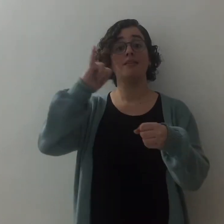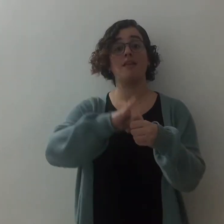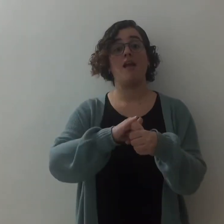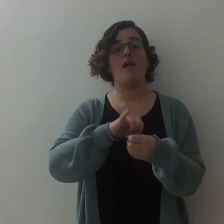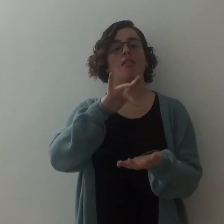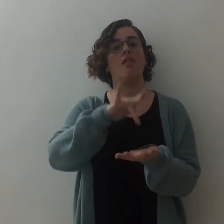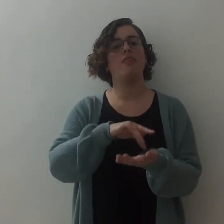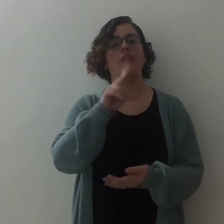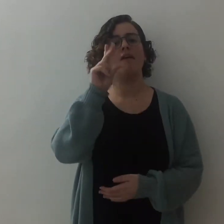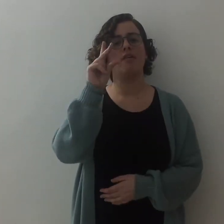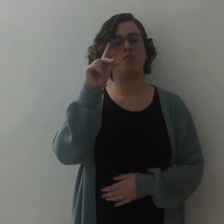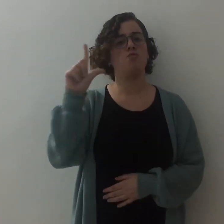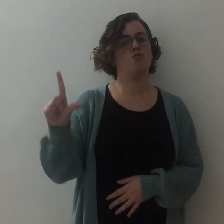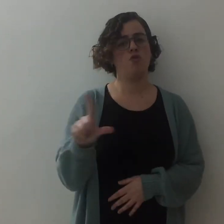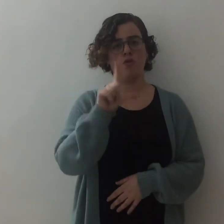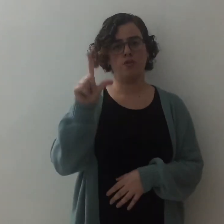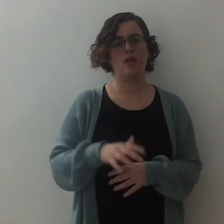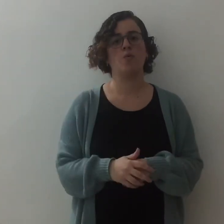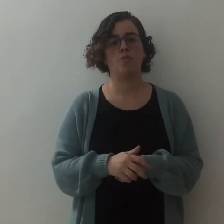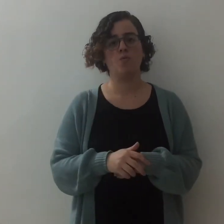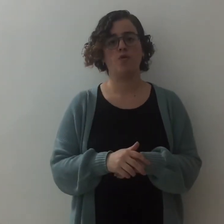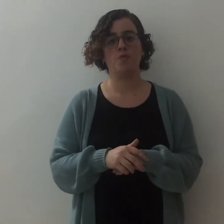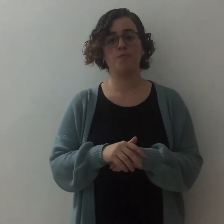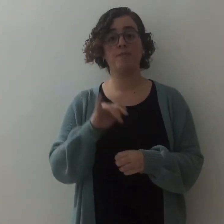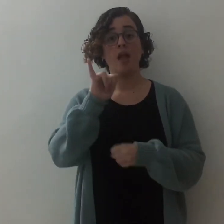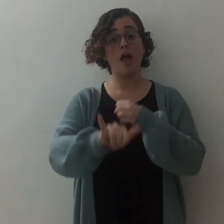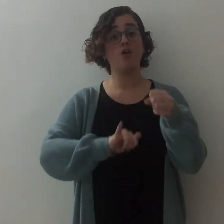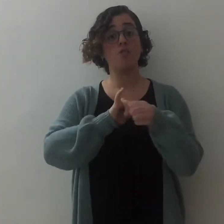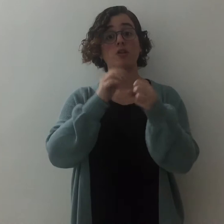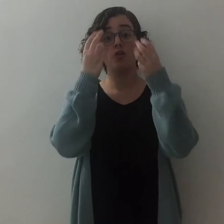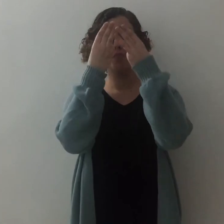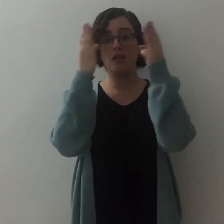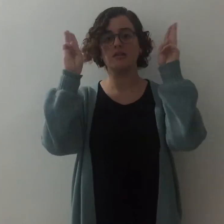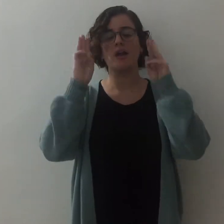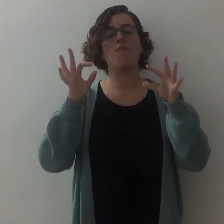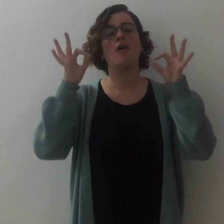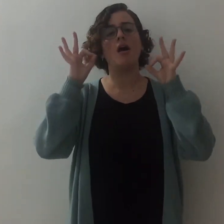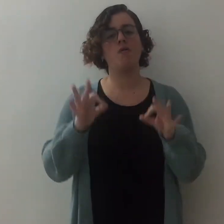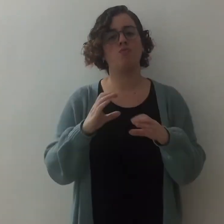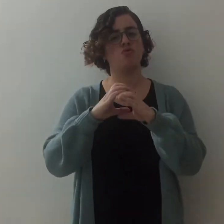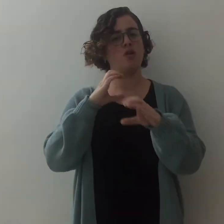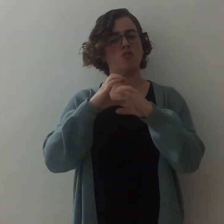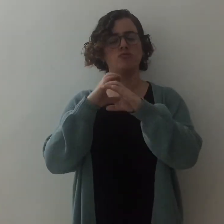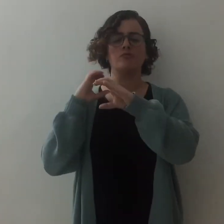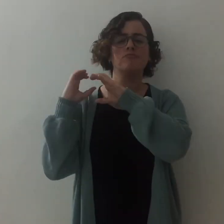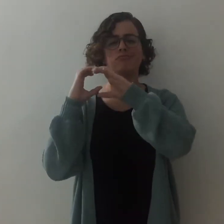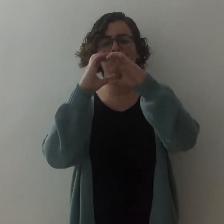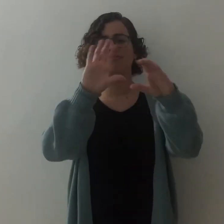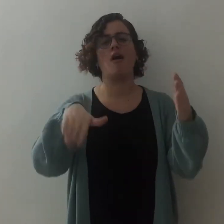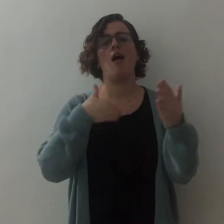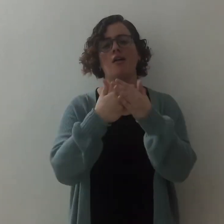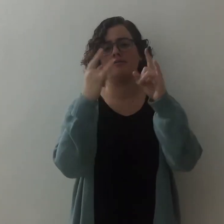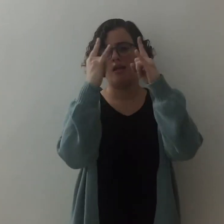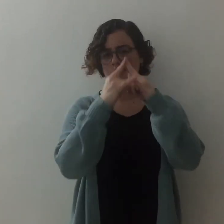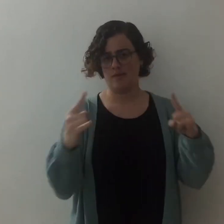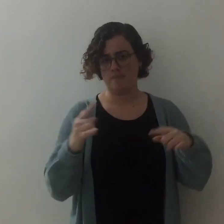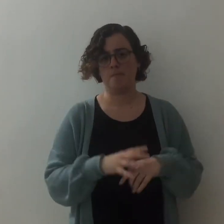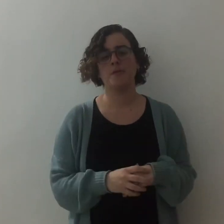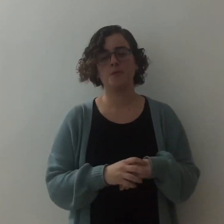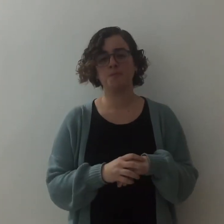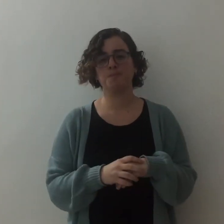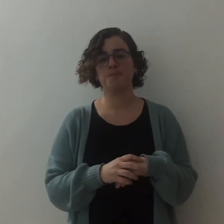La llegada es el 21 de julio al aeropuerto de Bratislava, donde habrá autobús al campamento.